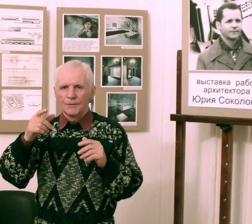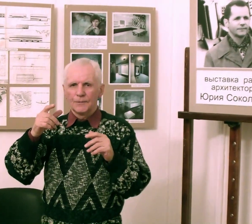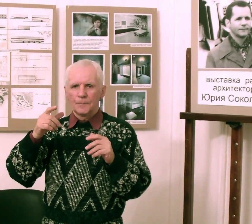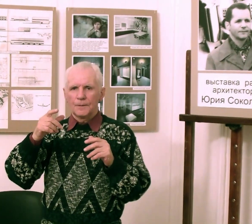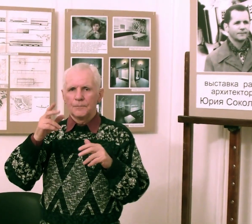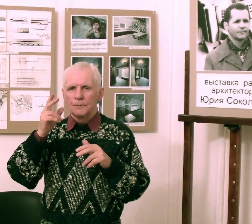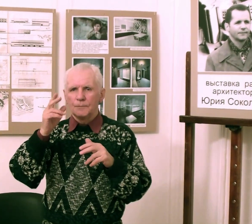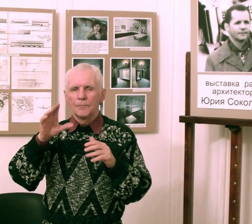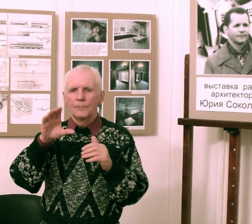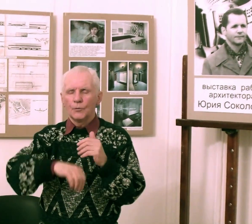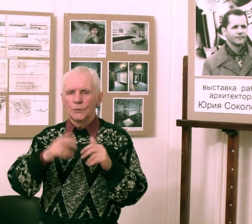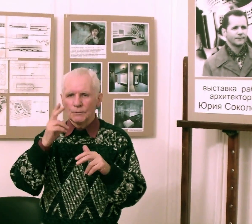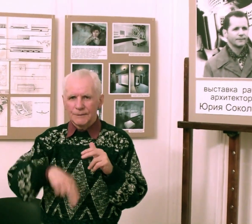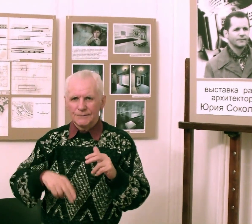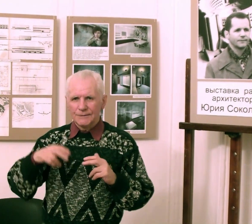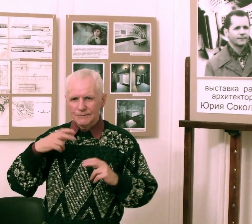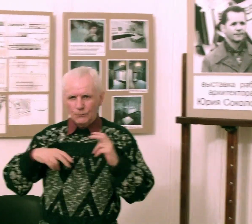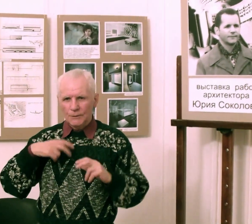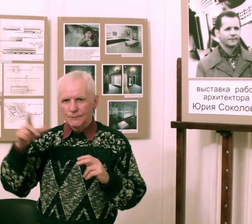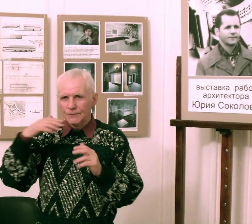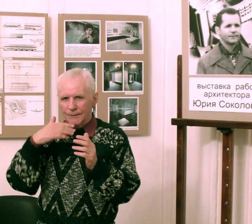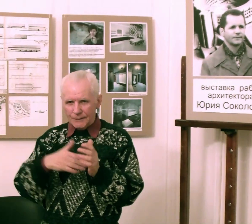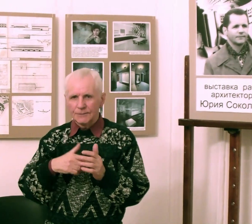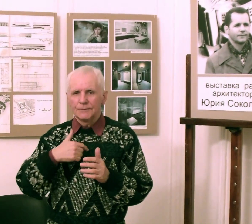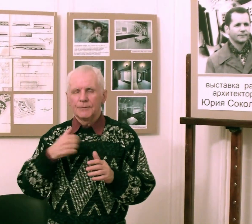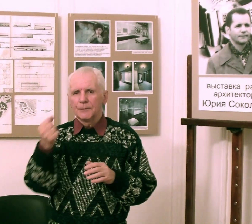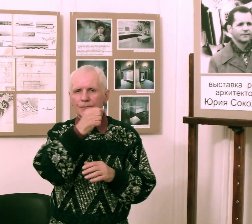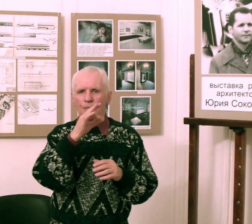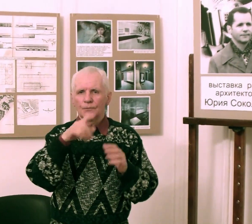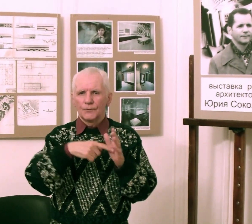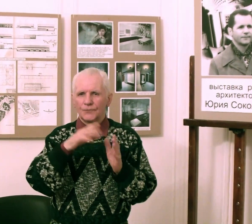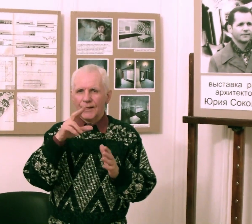После окончания института меня направили во Владивосток